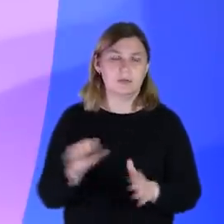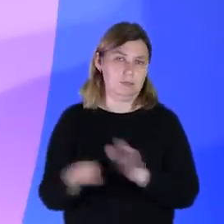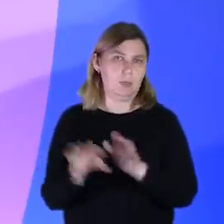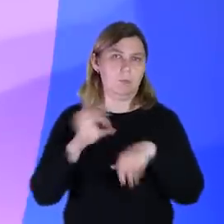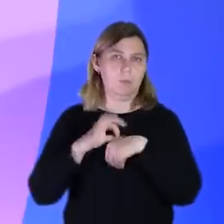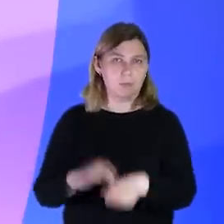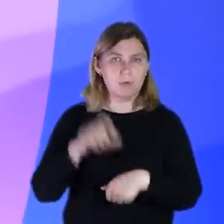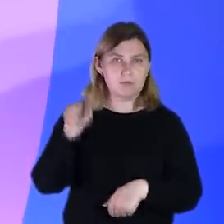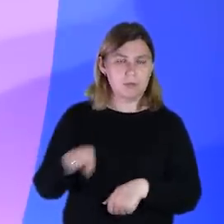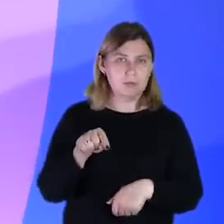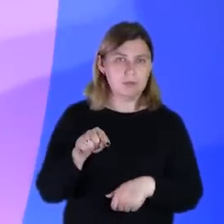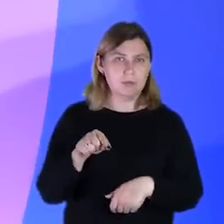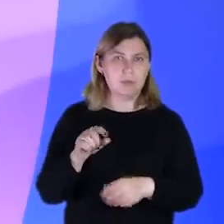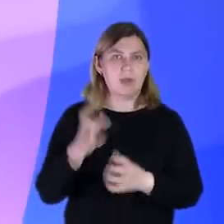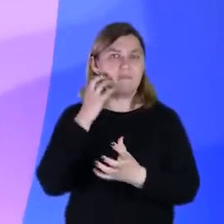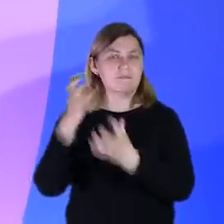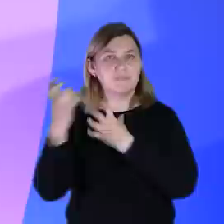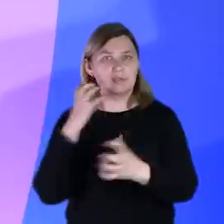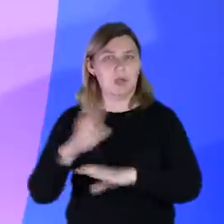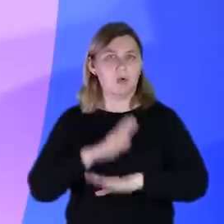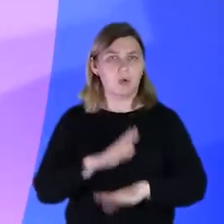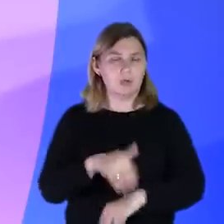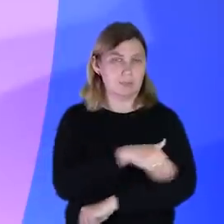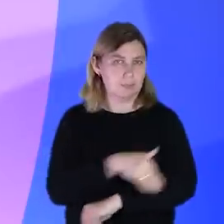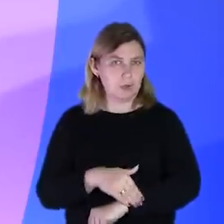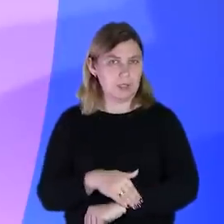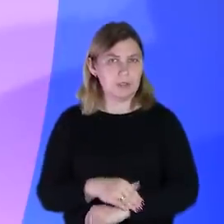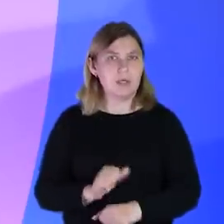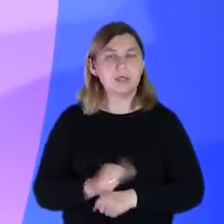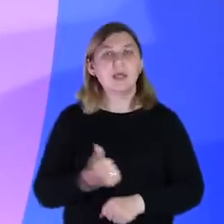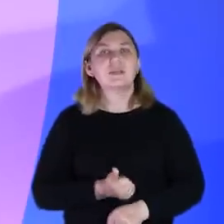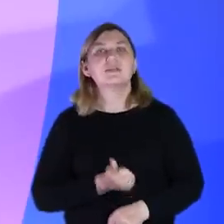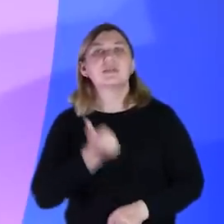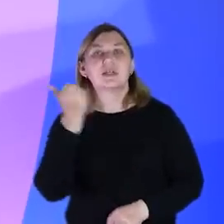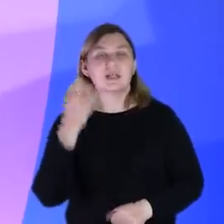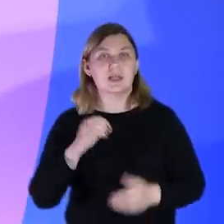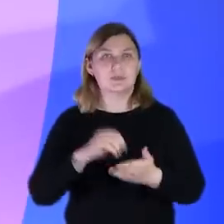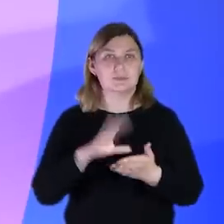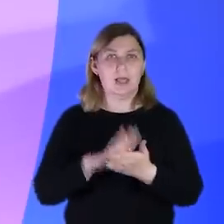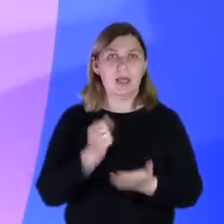właśnie przez wywiad Korpusu Ochrony Pogranicza. Jest kilka zachowanych sprawozdań